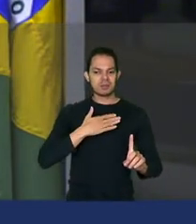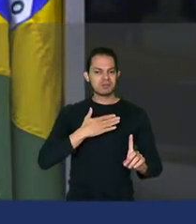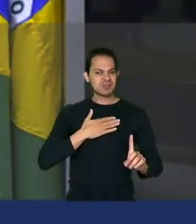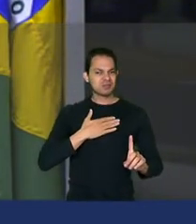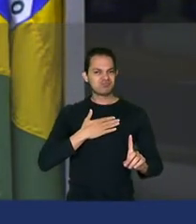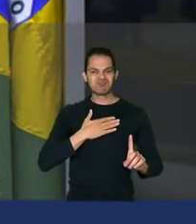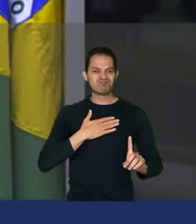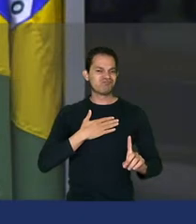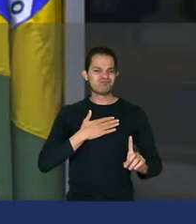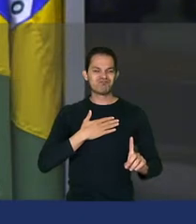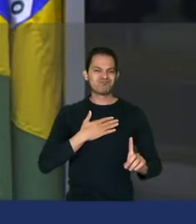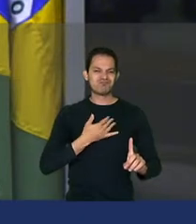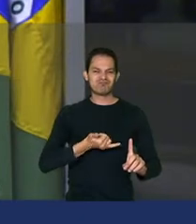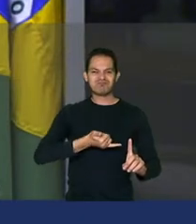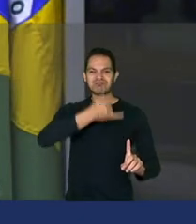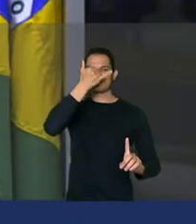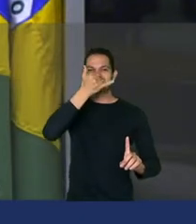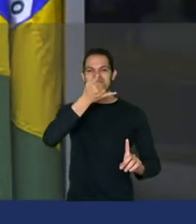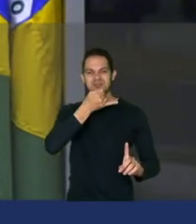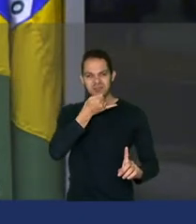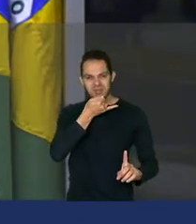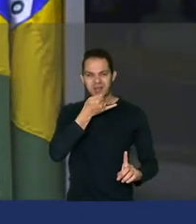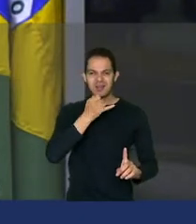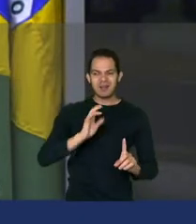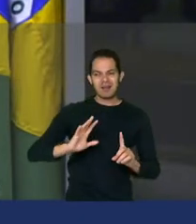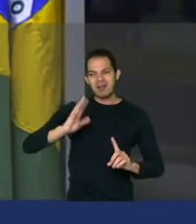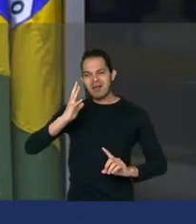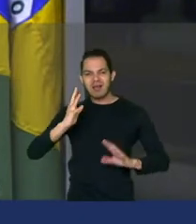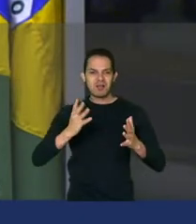FELIZ PARA O DEPUTADO FEDERAL ELI BORGES. ME DECEPCIONEI COM ALGUMAS COISAS, E COMO VOSSA